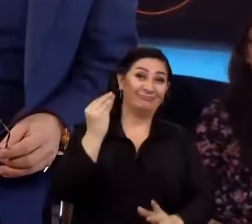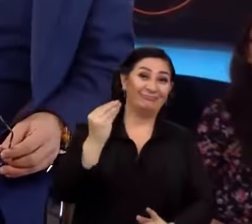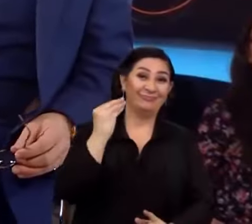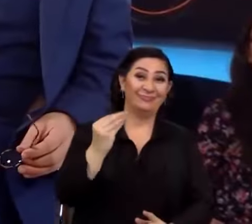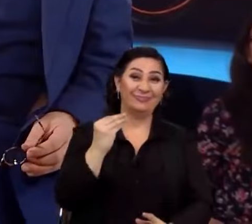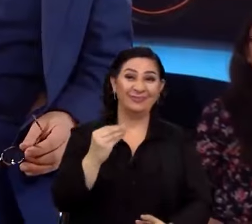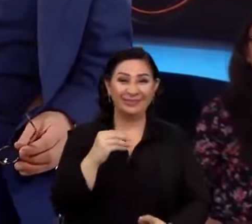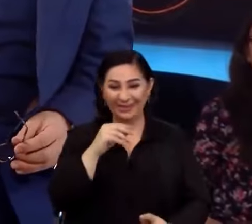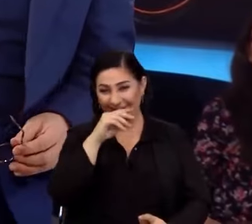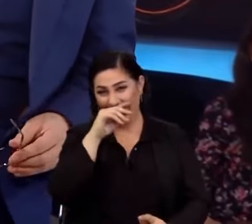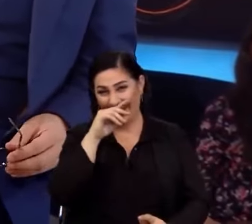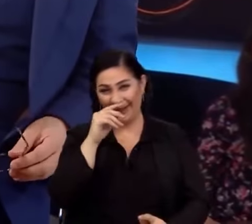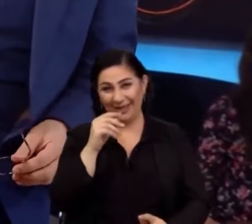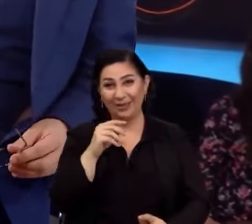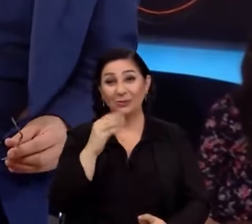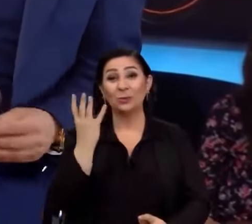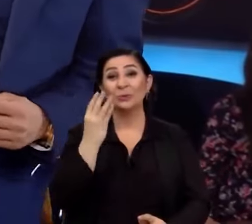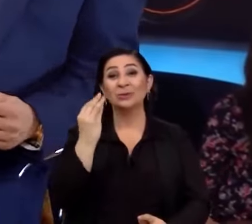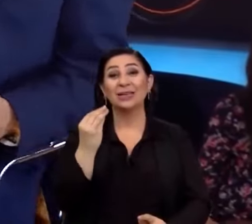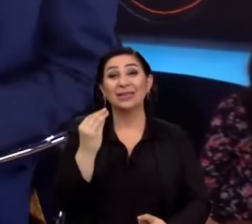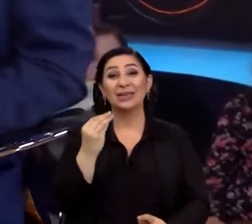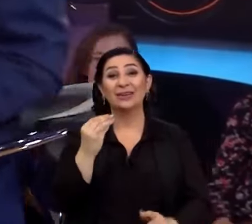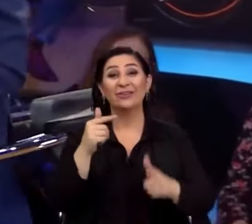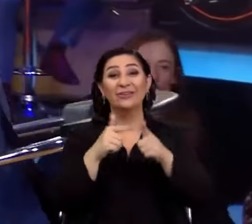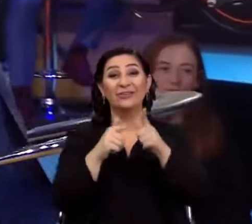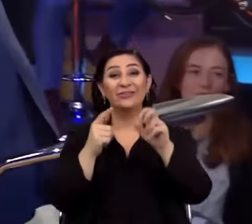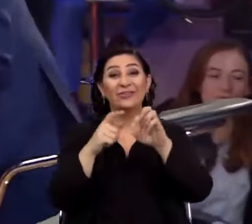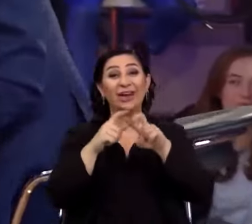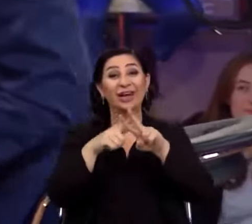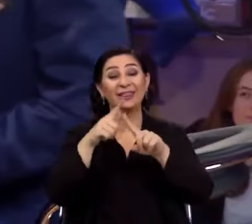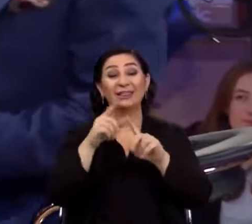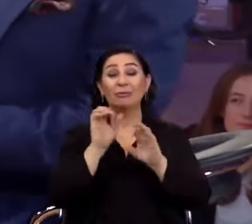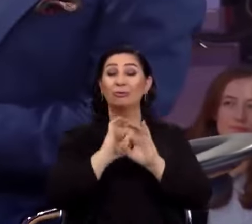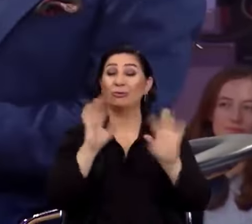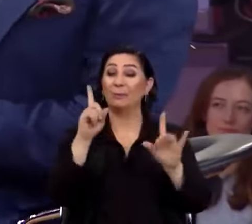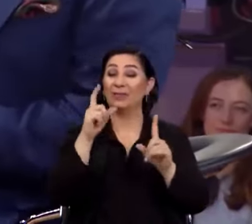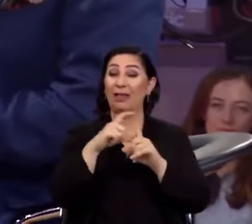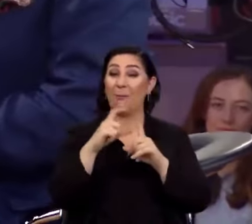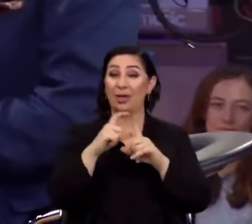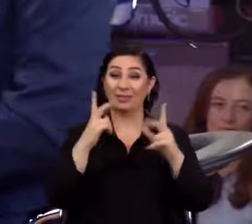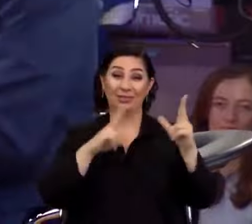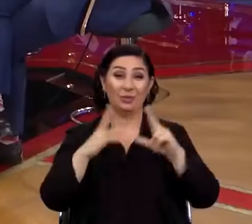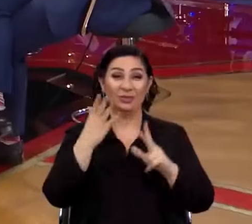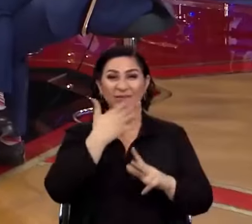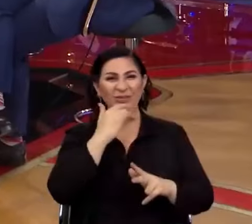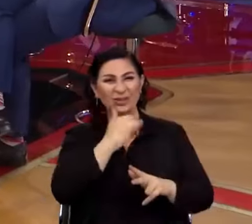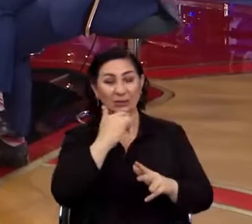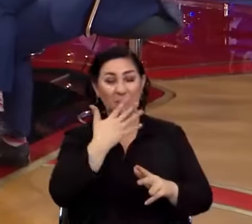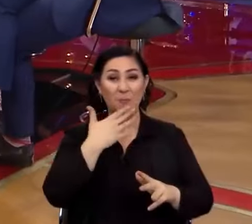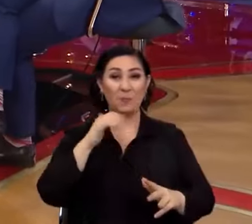telefondan gösteririm o çok güzel Fırat Fırat nefis damat olu Hakikaten de o çirkin